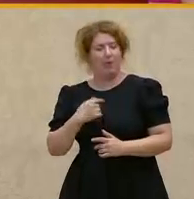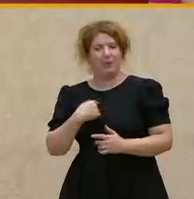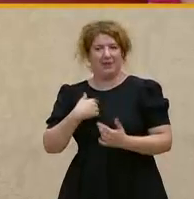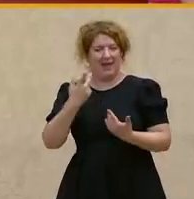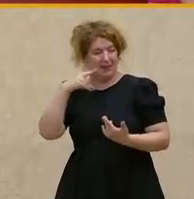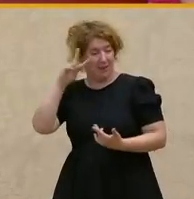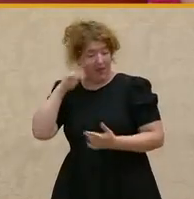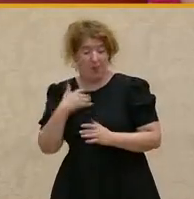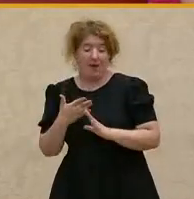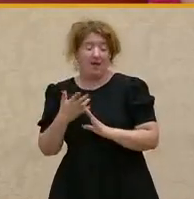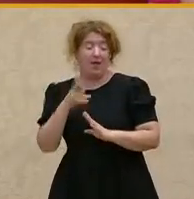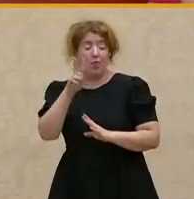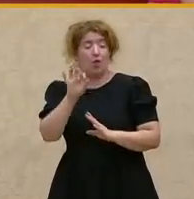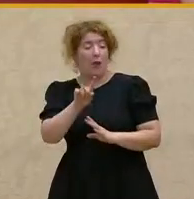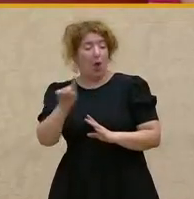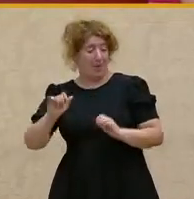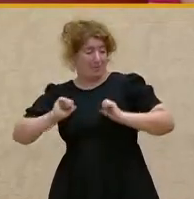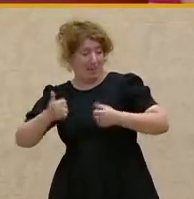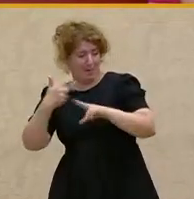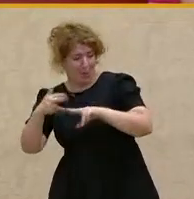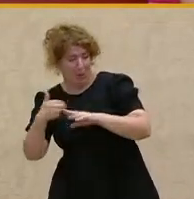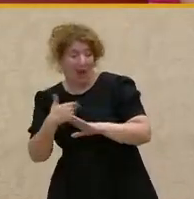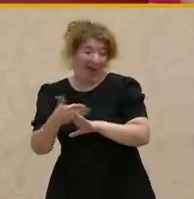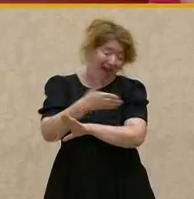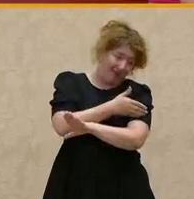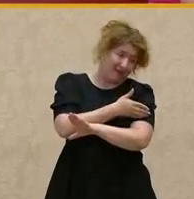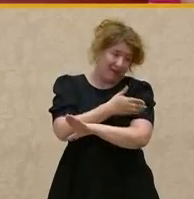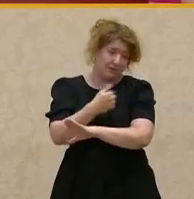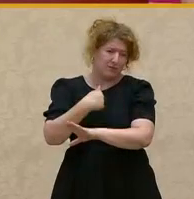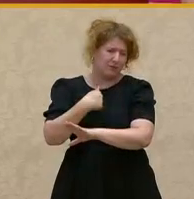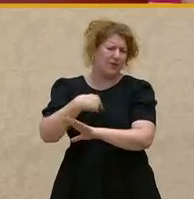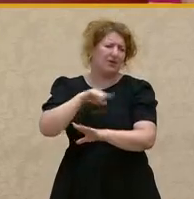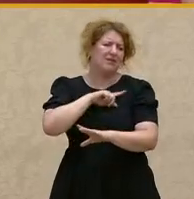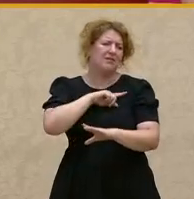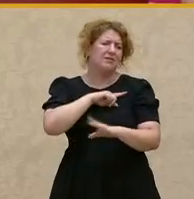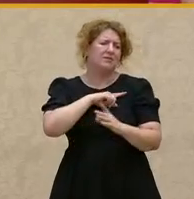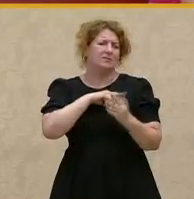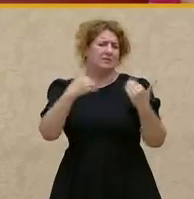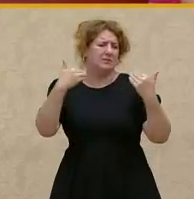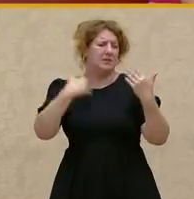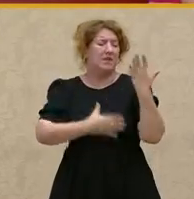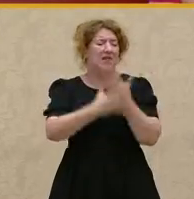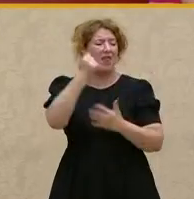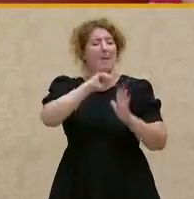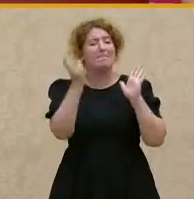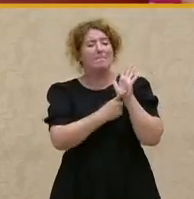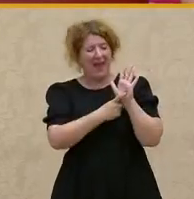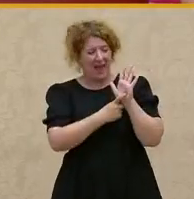en política, en el año 2011, estuve al frente de la Federación Plena Inclusión, Región de Murcia,